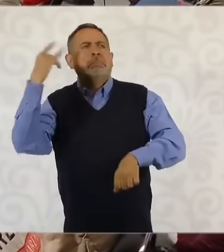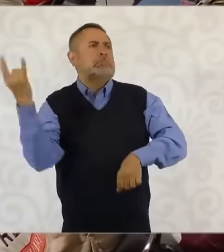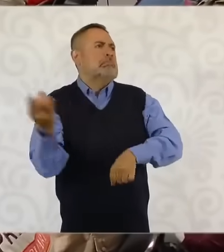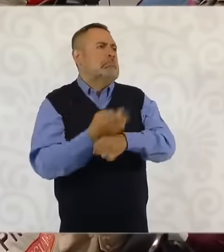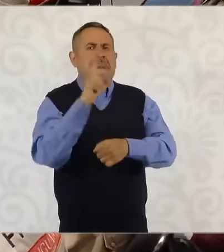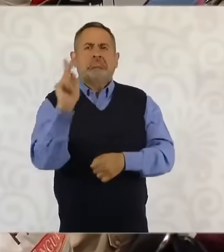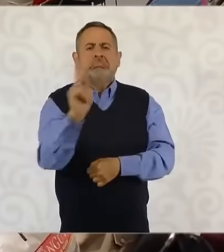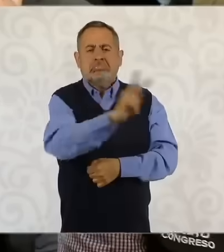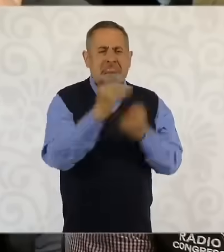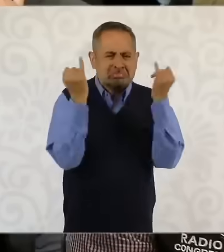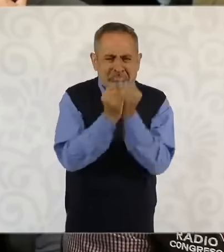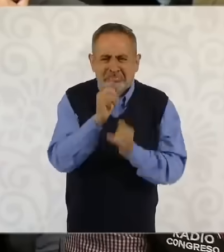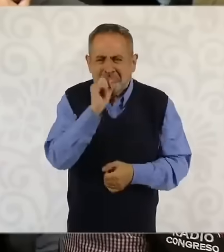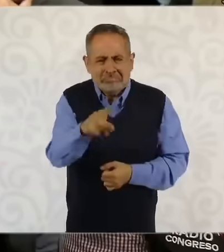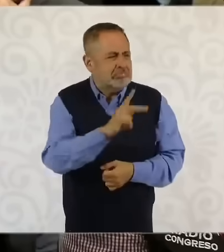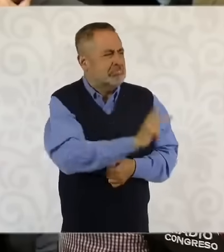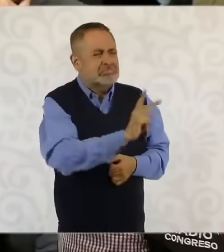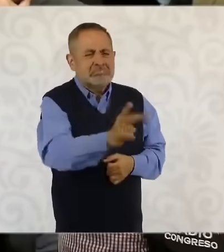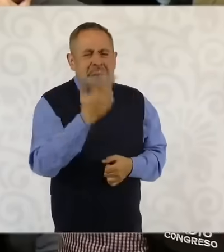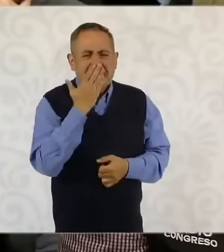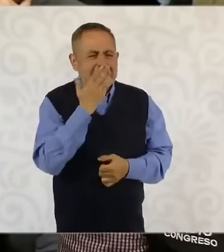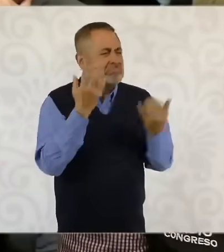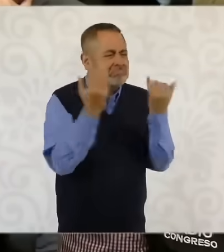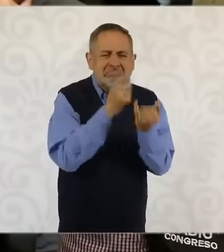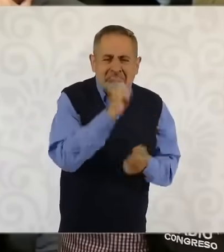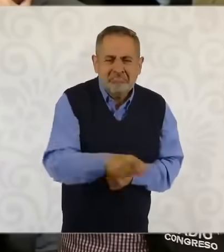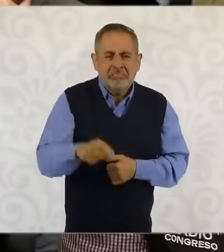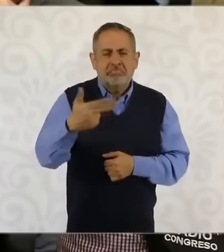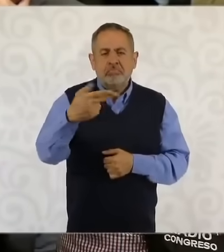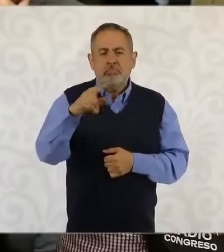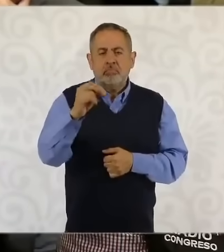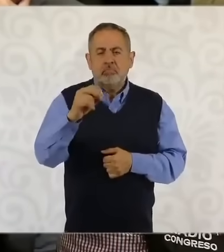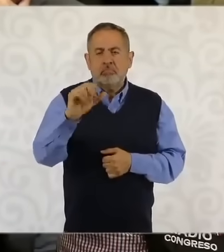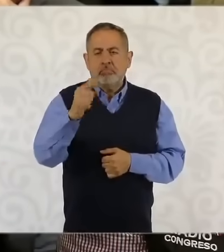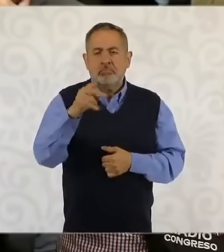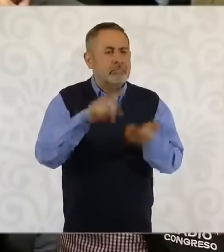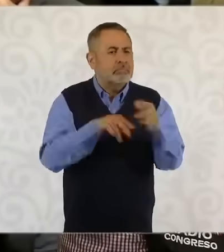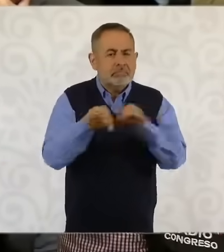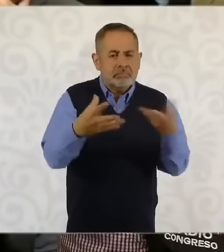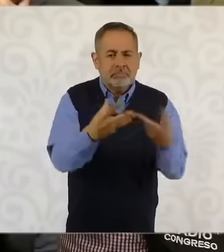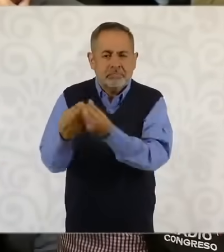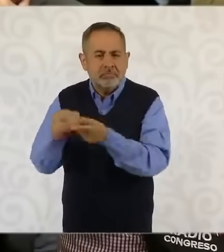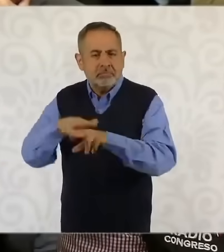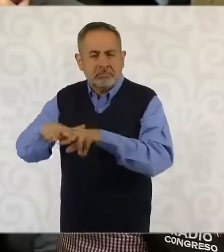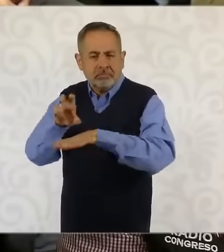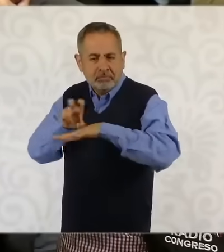todos que son los mismos que Hugo Aguilar trabajó en lo del tres maya que está otra vez todos esos